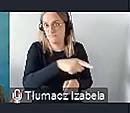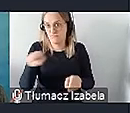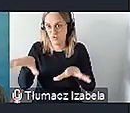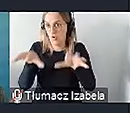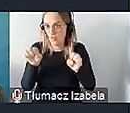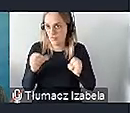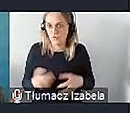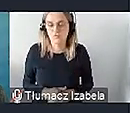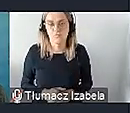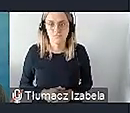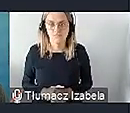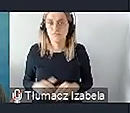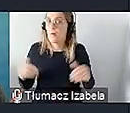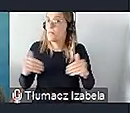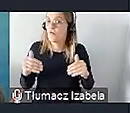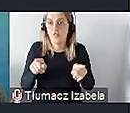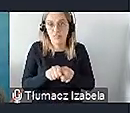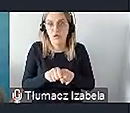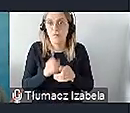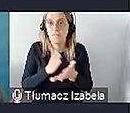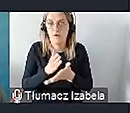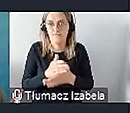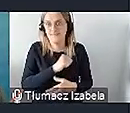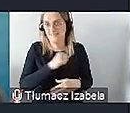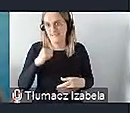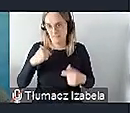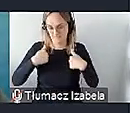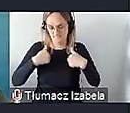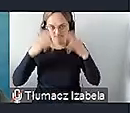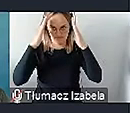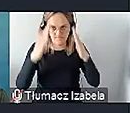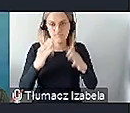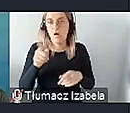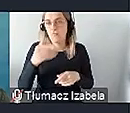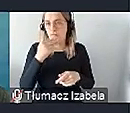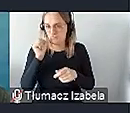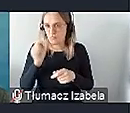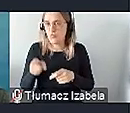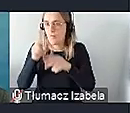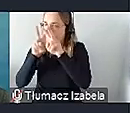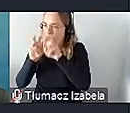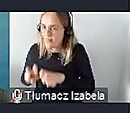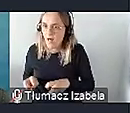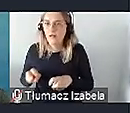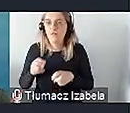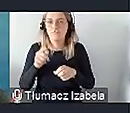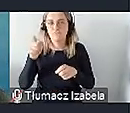Może też pomóc nam samym się skoncentrować. Są takie badania bardzo ciekawe, które mówią o tym,